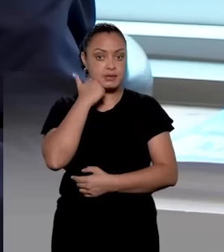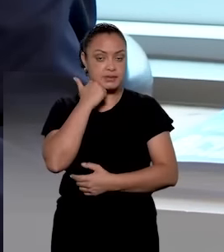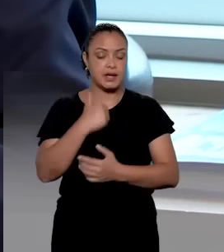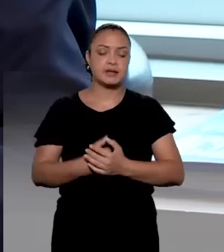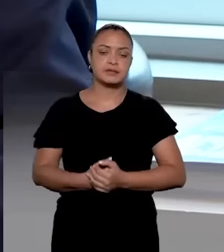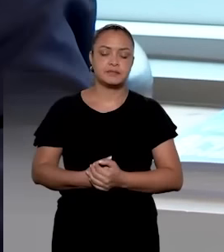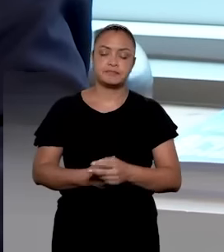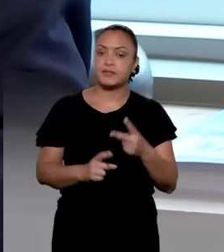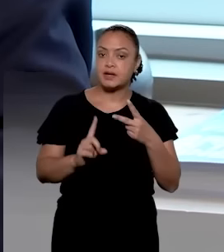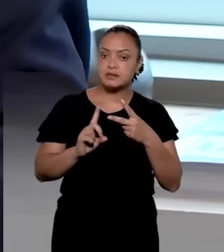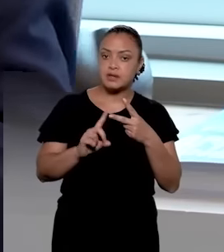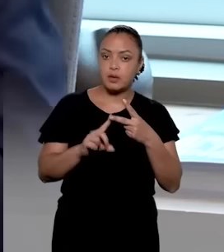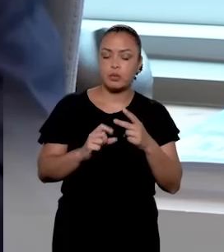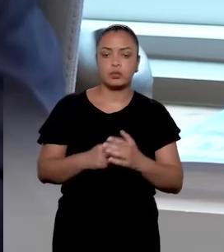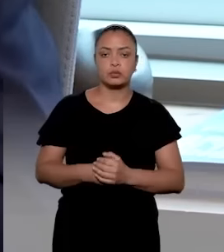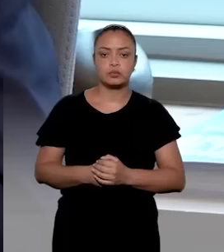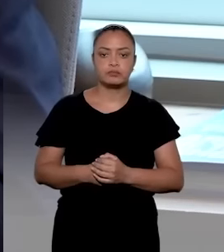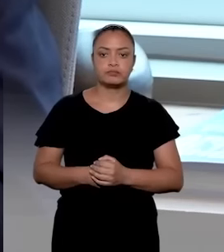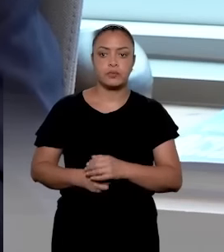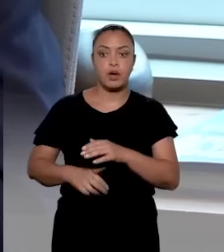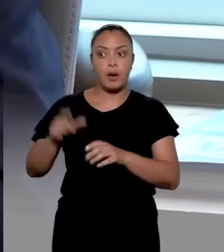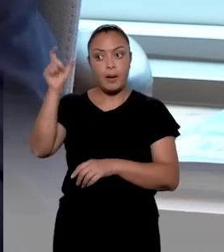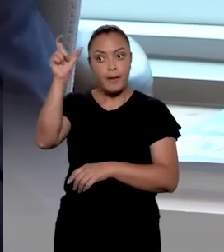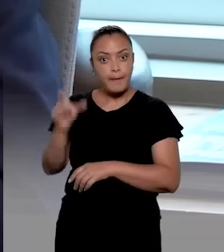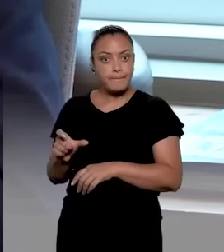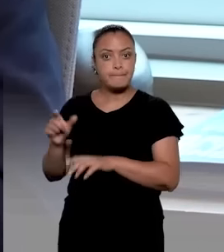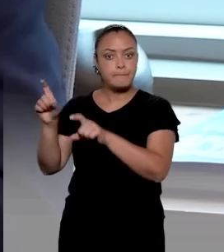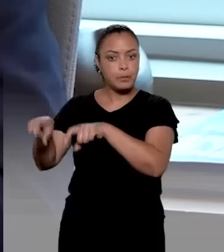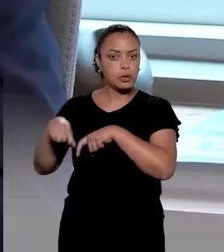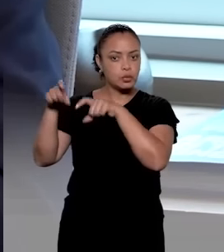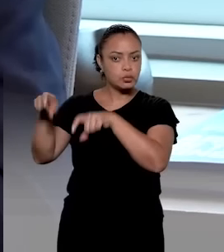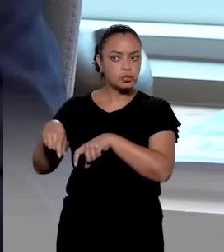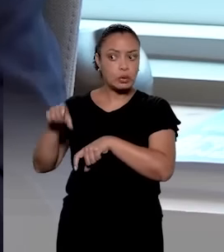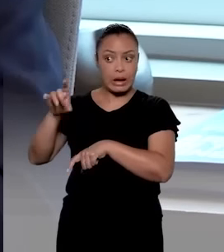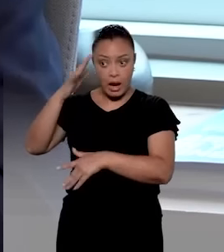e ciência. E segundo, que o produtor rural brasileiro aplica lá, quer dizer, ele acredita